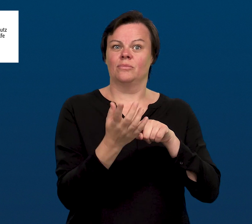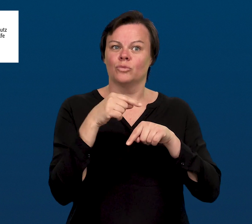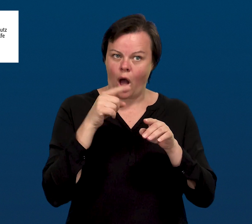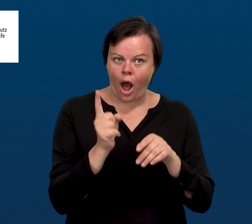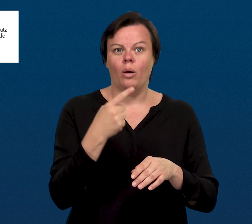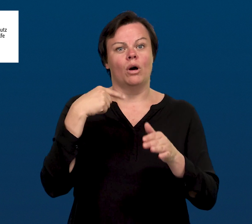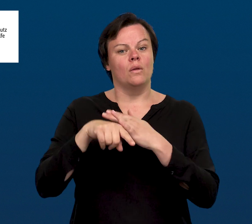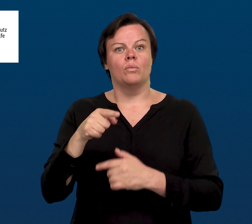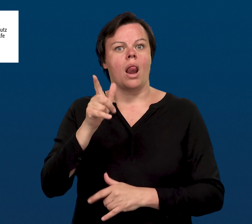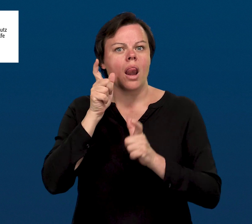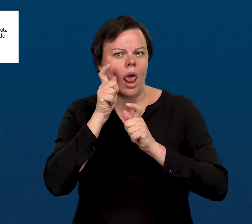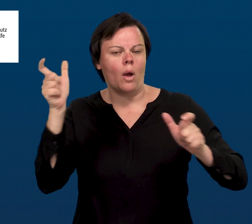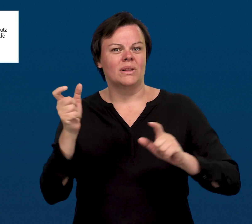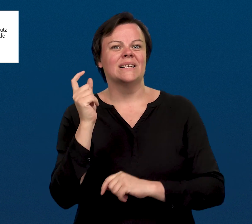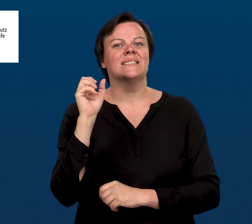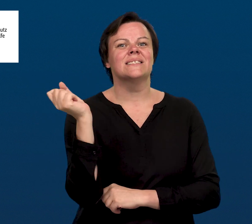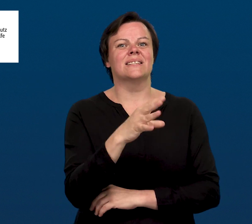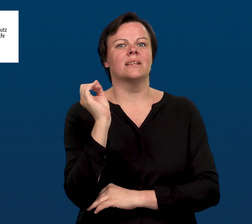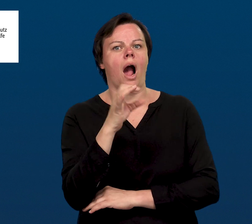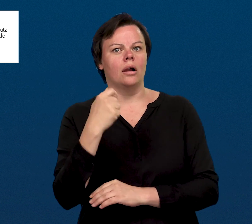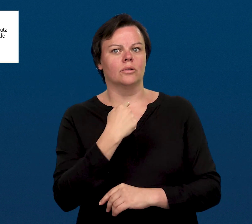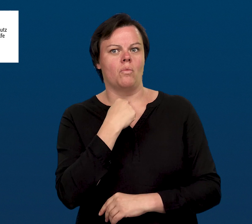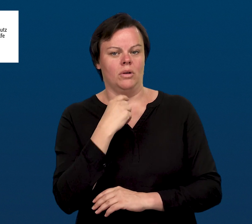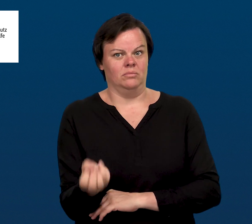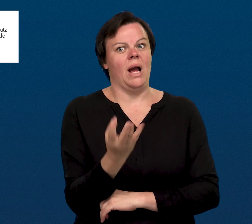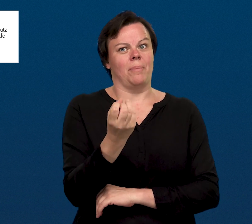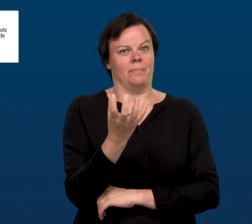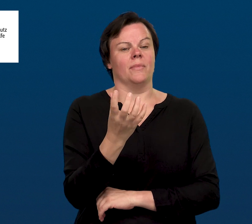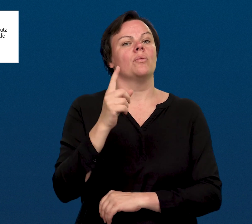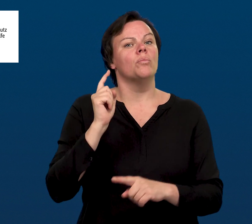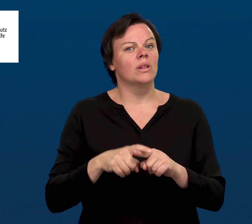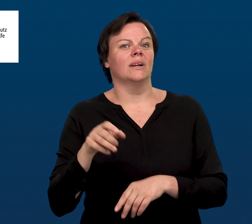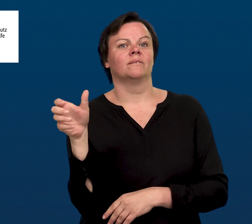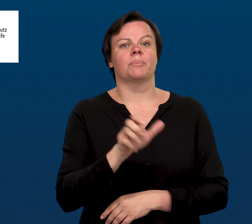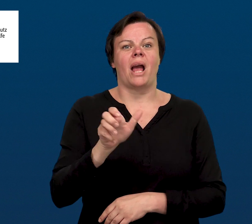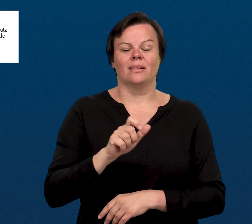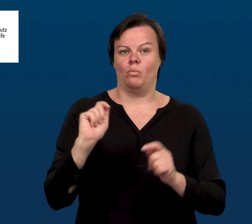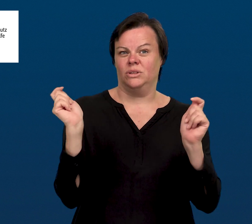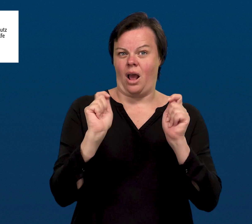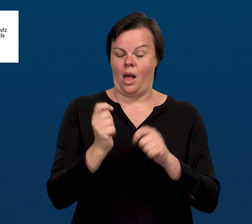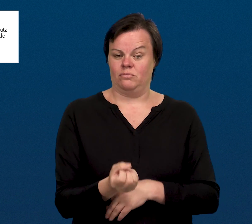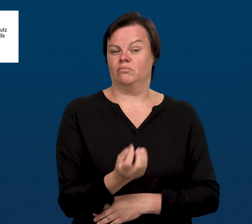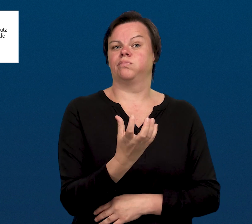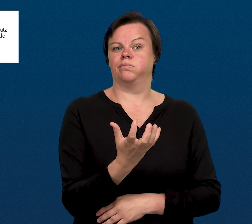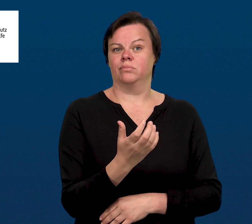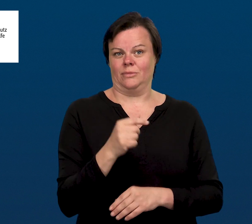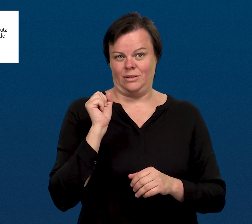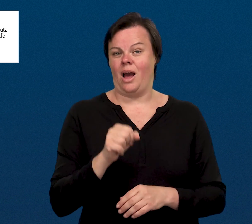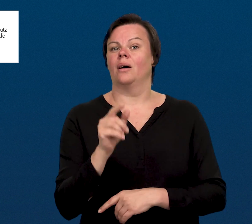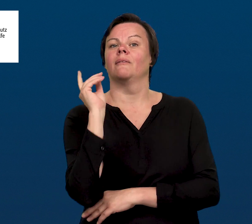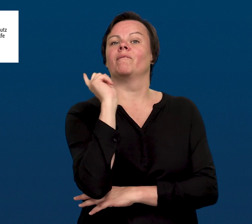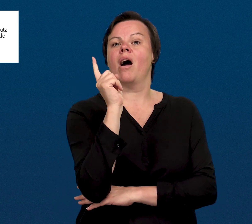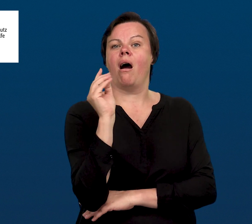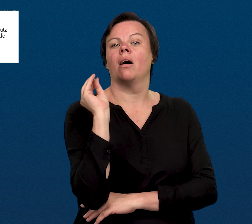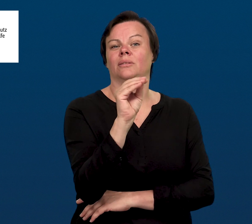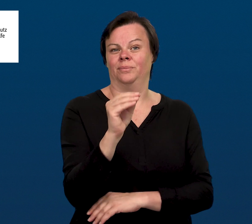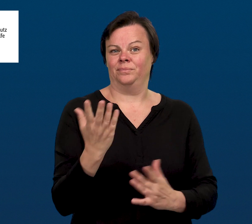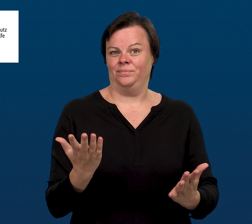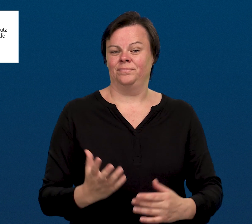durch einen lauten Signalton und durch einen Vibrationsalarm.